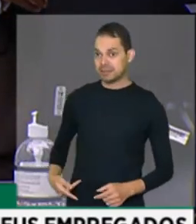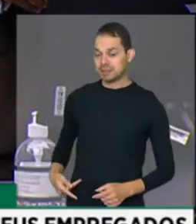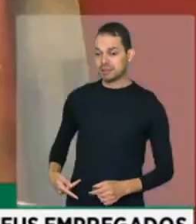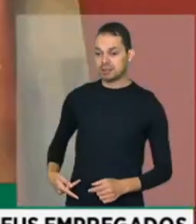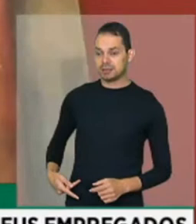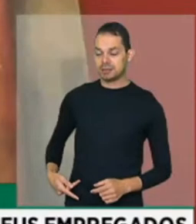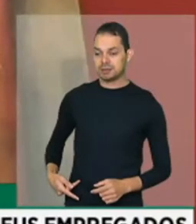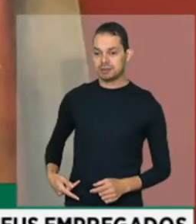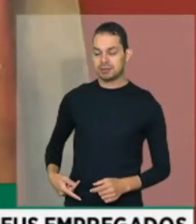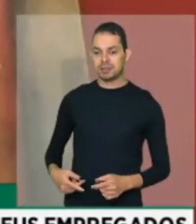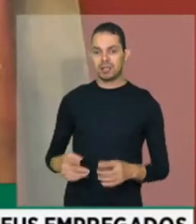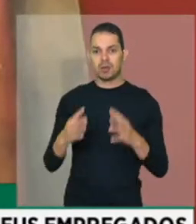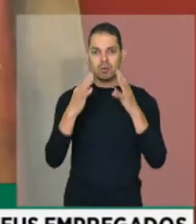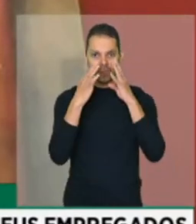OBRIGADO, DEPUTADO. MINORIA. [DEPUTADO]: PRESIDENTE, EU